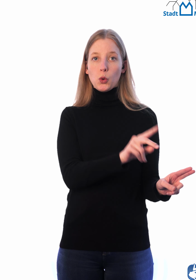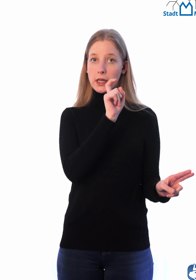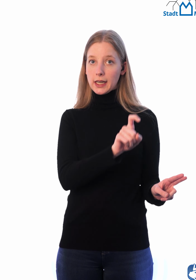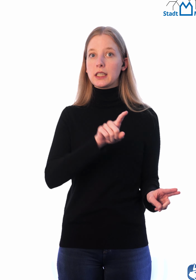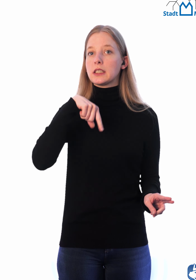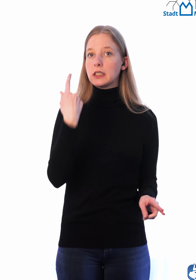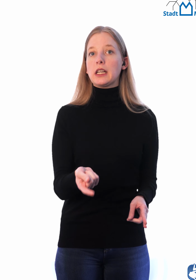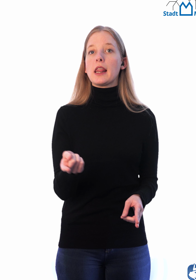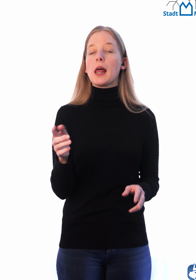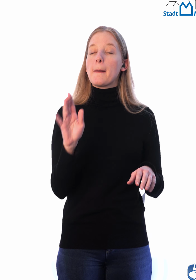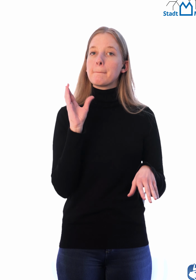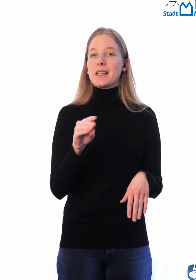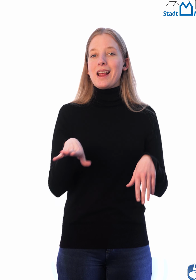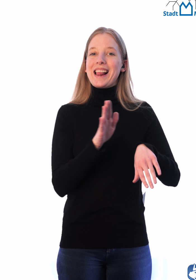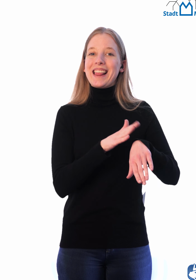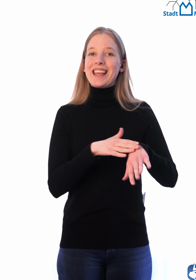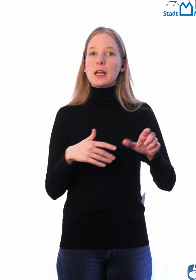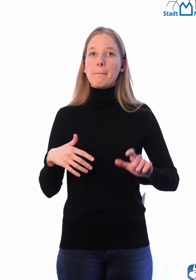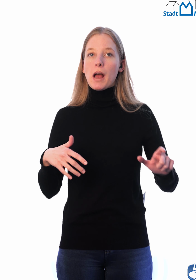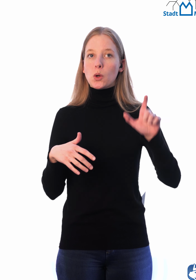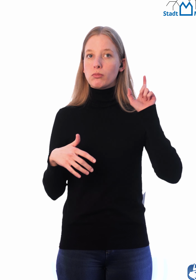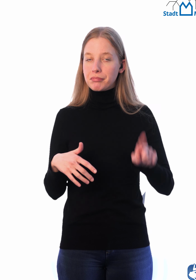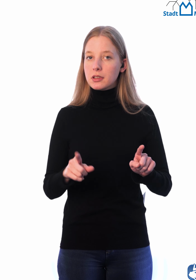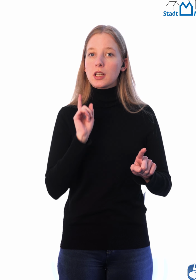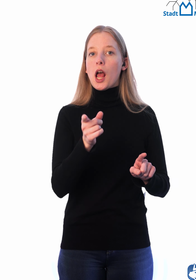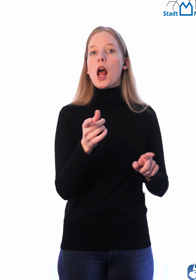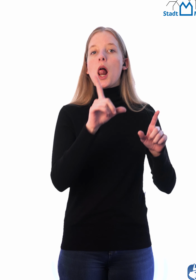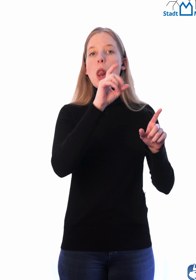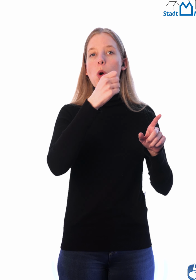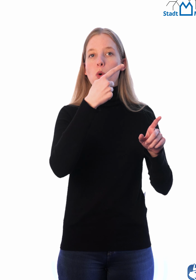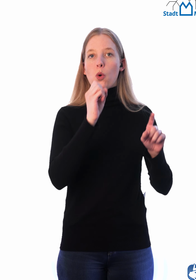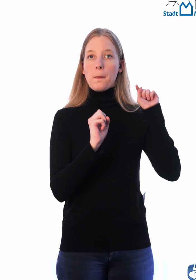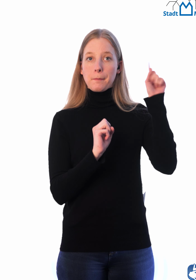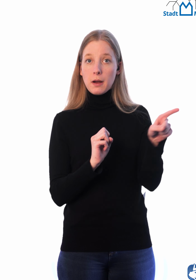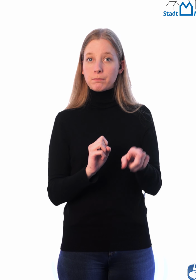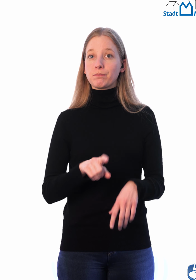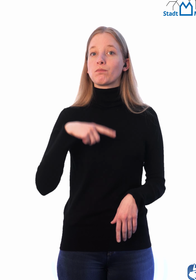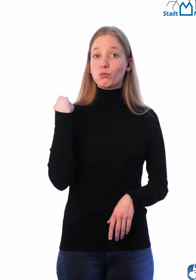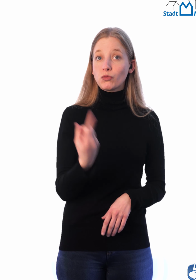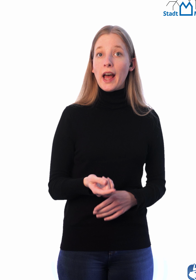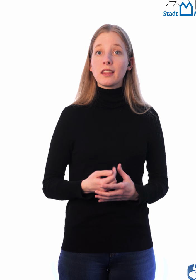klicken Sie mit der linken Maustaste auf das Logo. Unter dem Logo ist auf jeder Seite